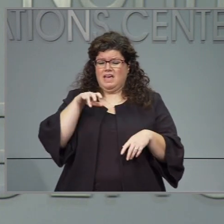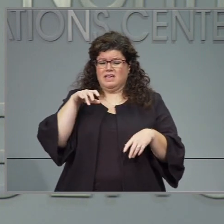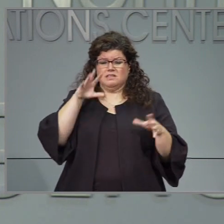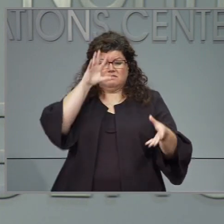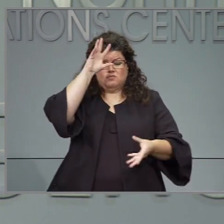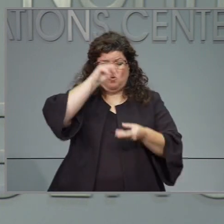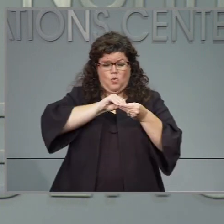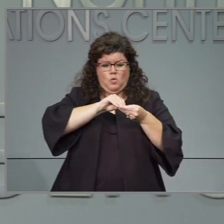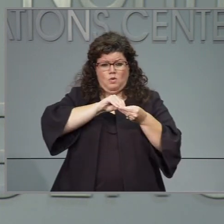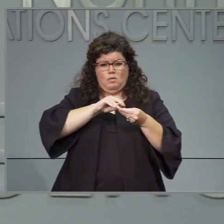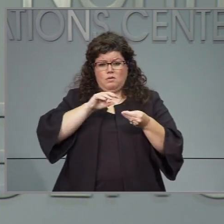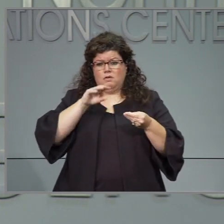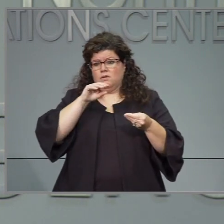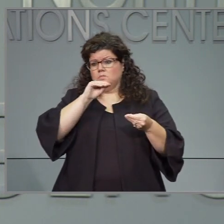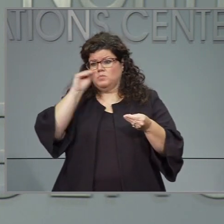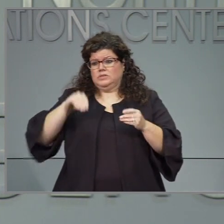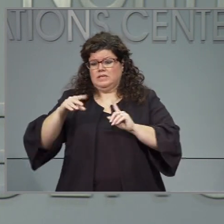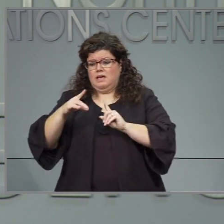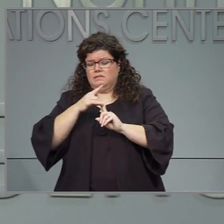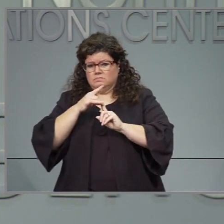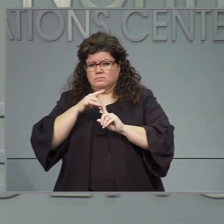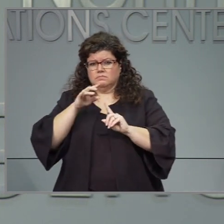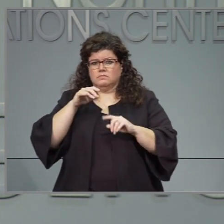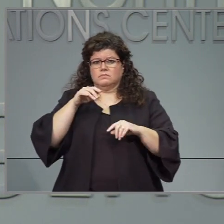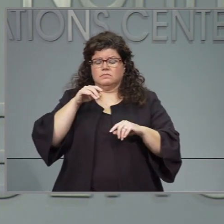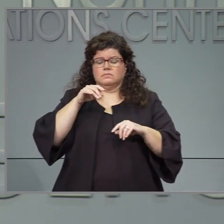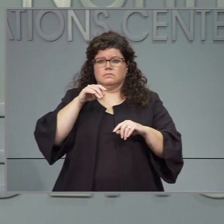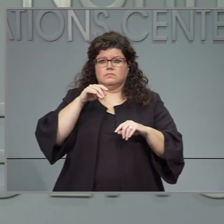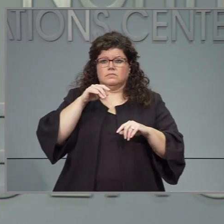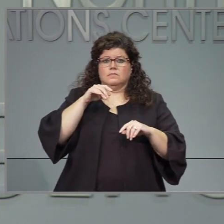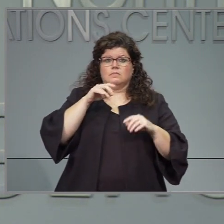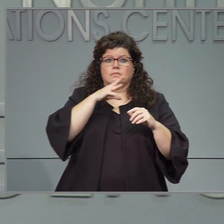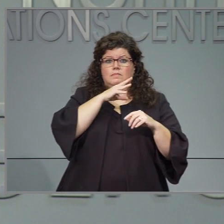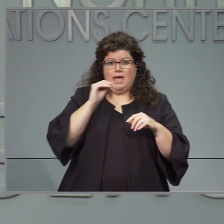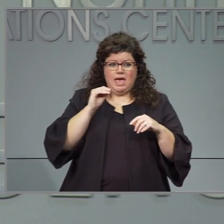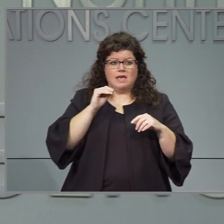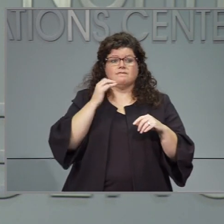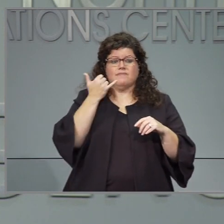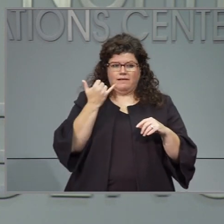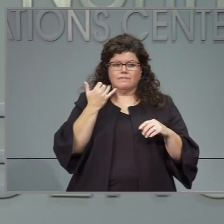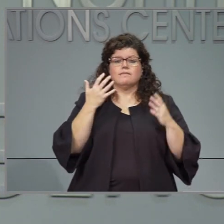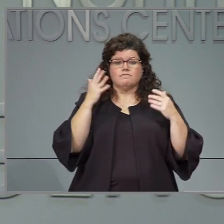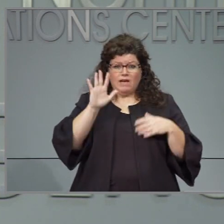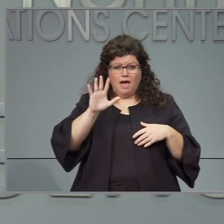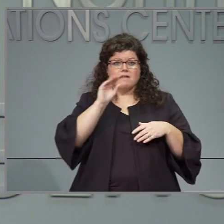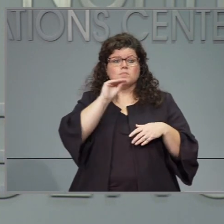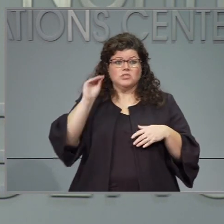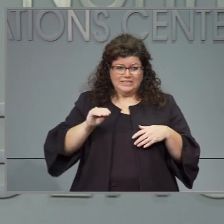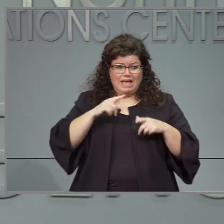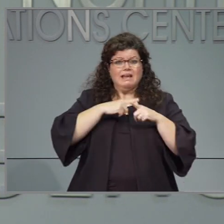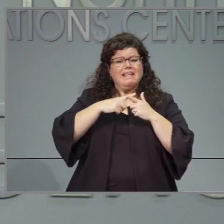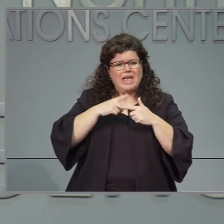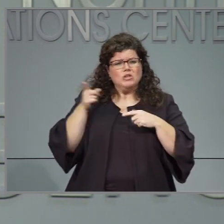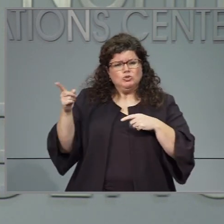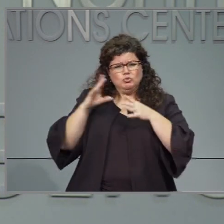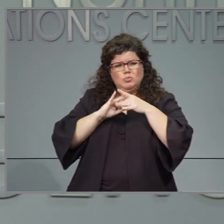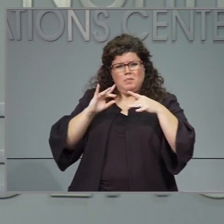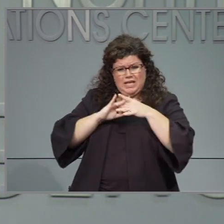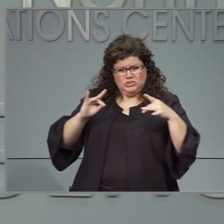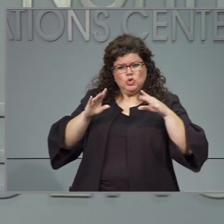Acerca de este y siete por ciento en vez de ocho punto cinco, y el treinta por ciento de que permite para aérea allá